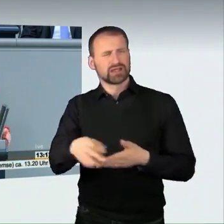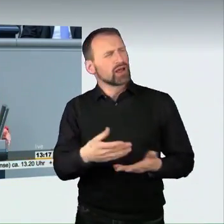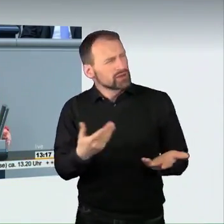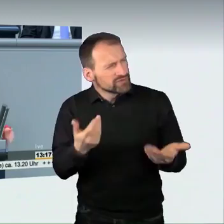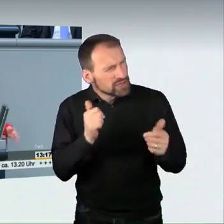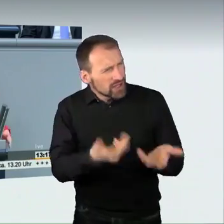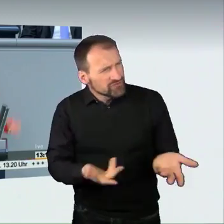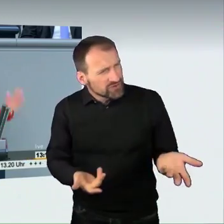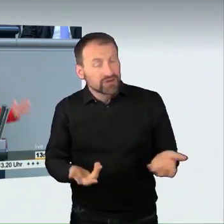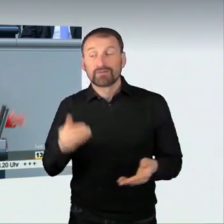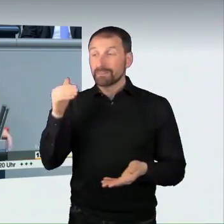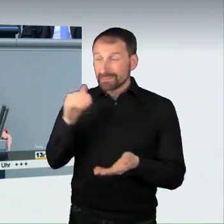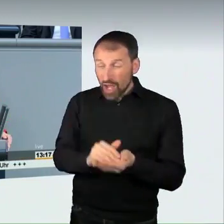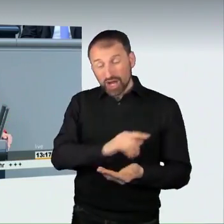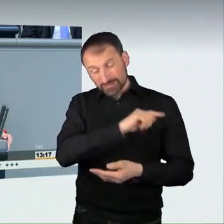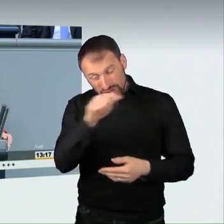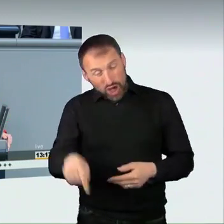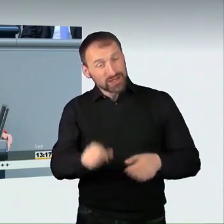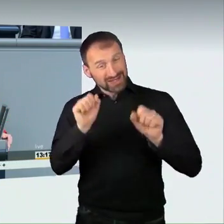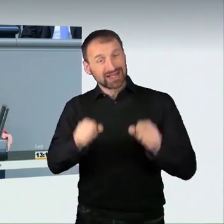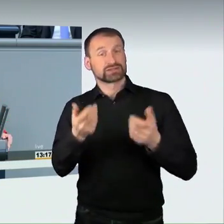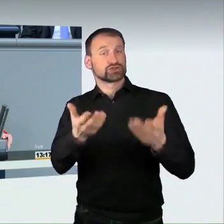und wenn der Markt es hergibt, wird es auch gemacht; das ist kein Einzelfall.